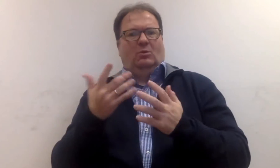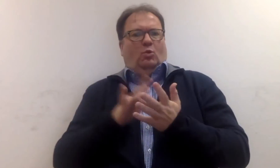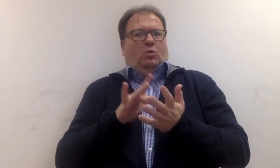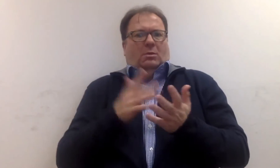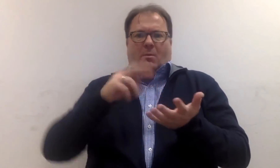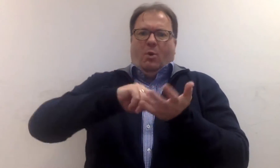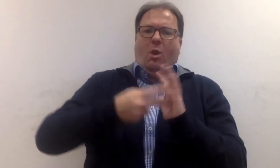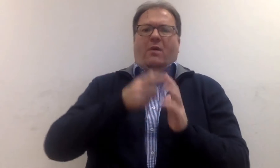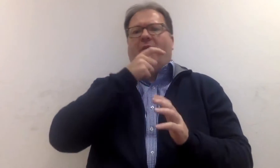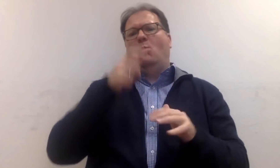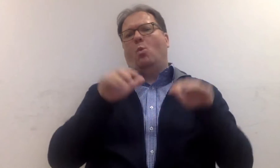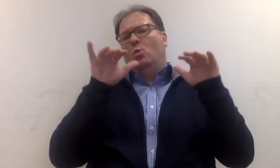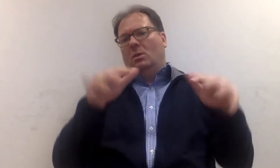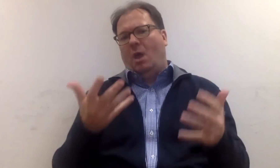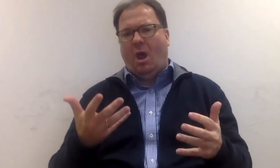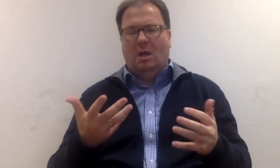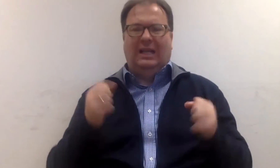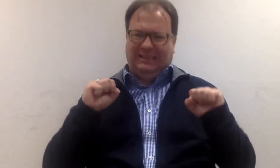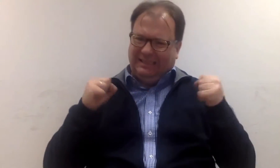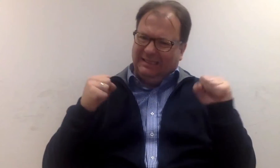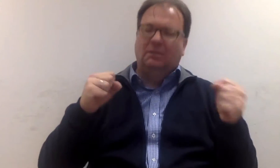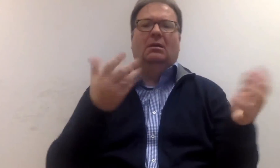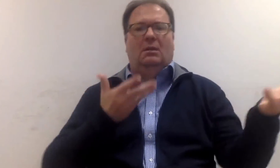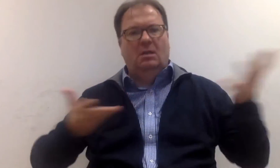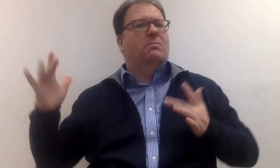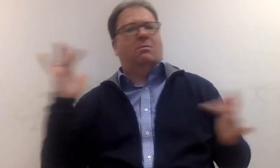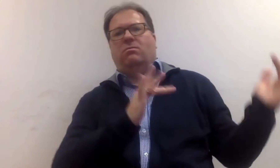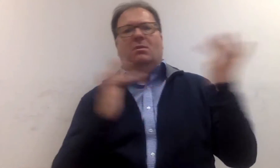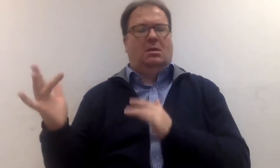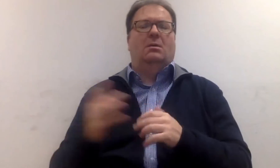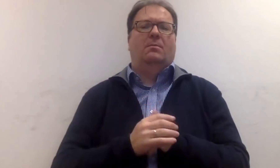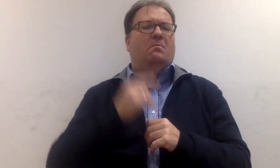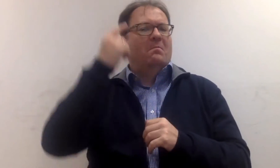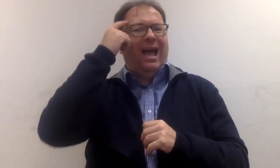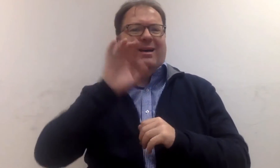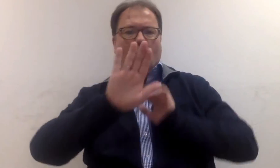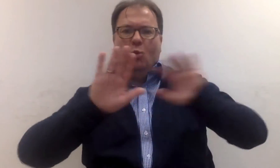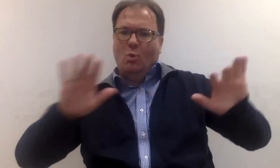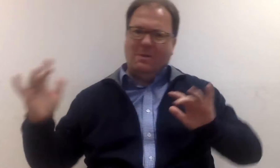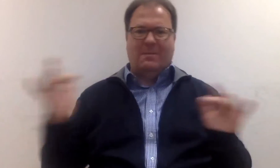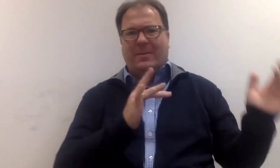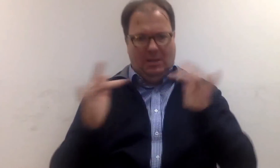Denn es gibt ja eine politische Verantwortung. Heute wurden die Meinungen der anderen Abgeordneten hart kritisiert.